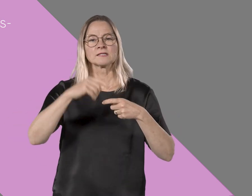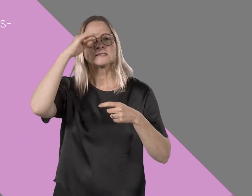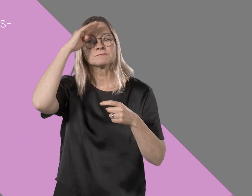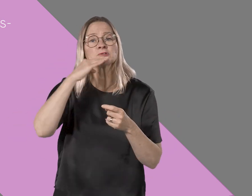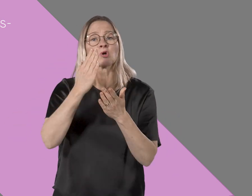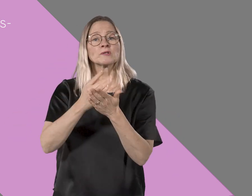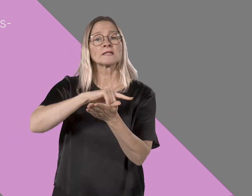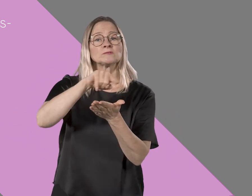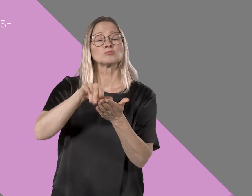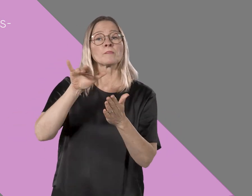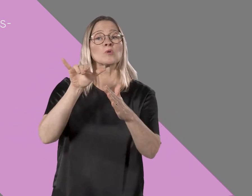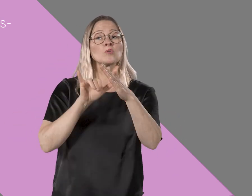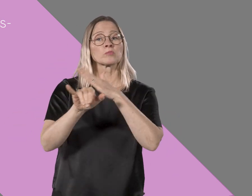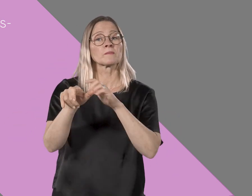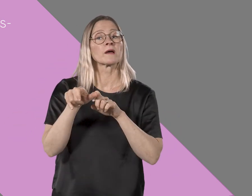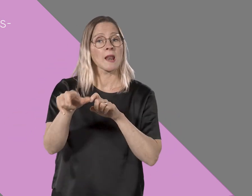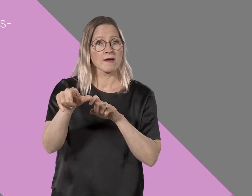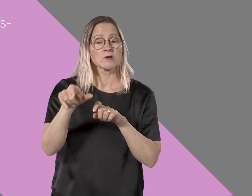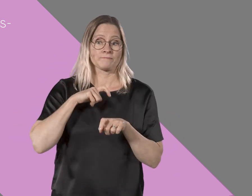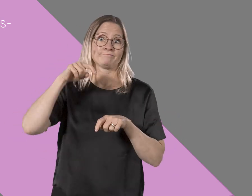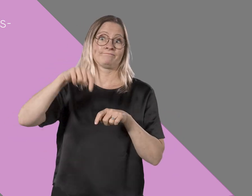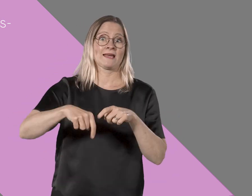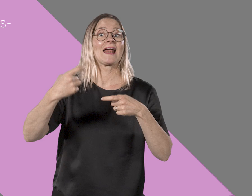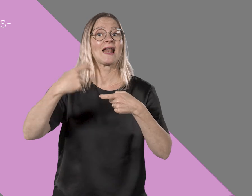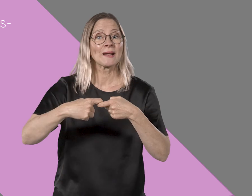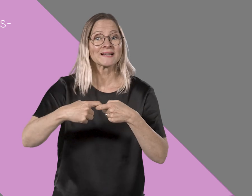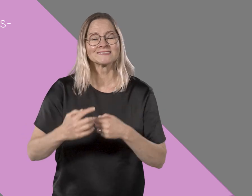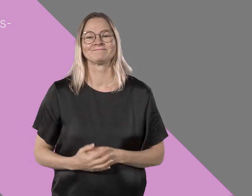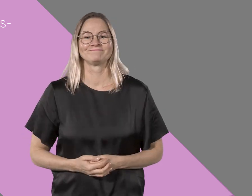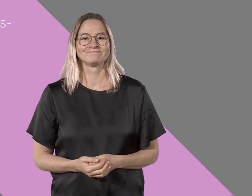Ihmisoikeuskeskuksen Youtube-kanavalta oheisen linkin takaa.